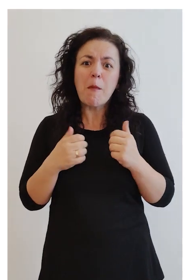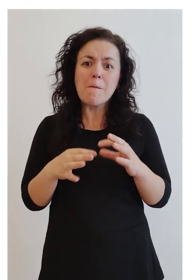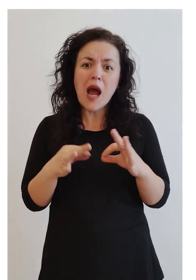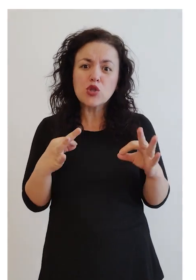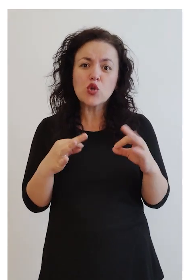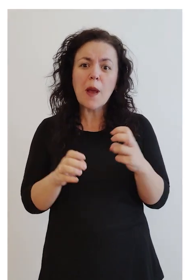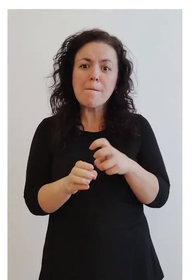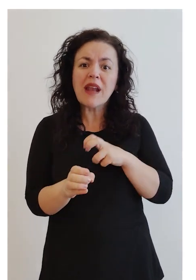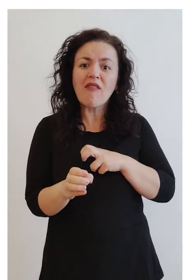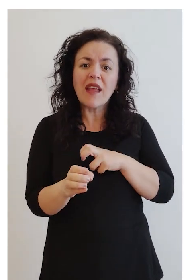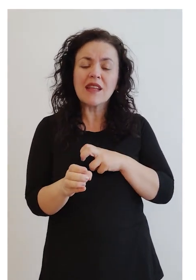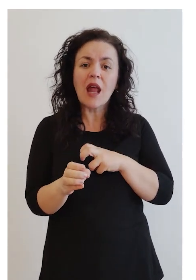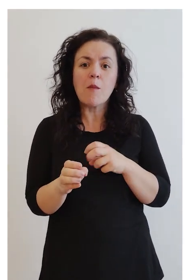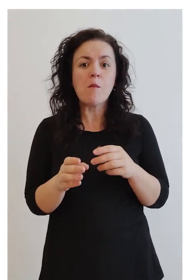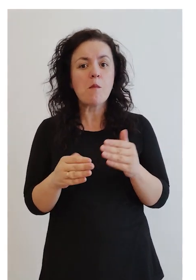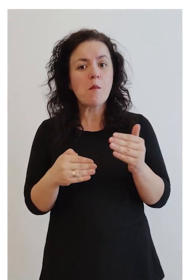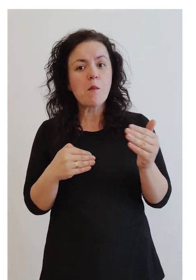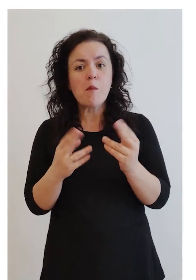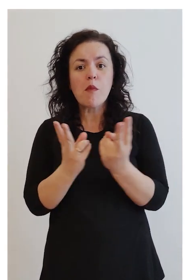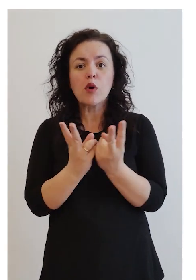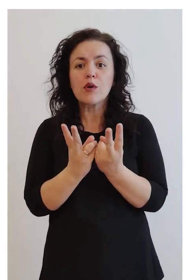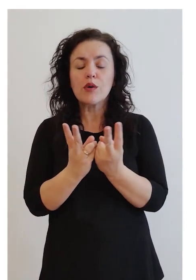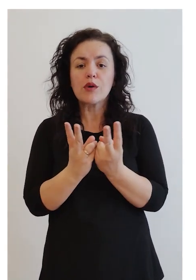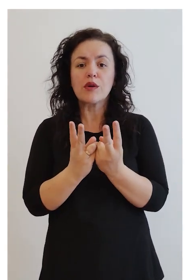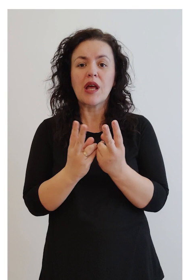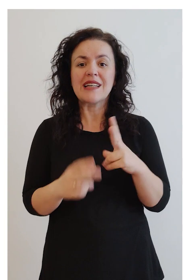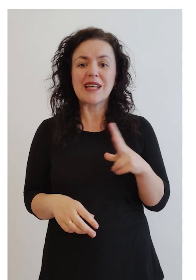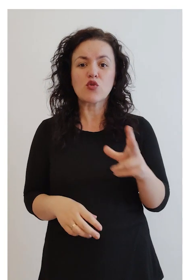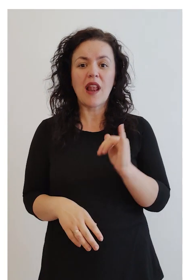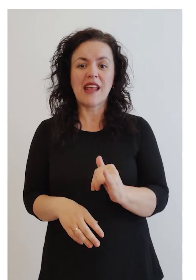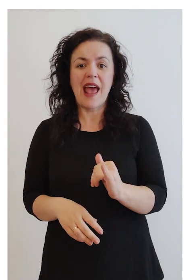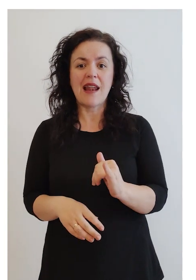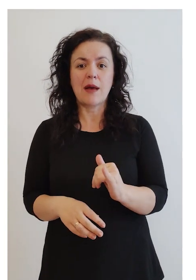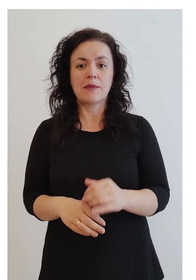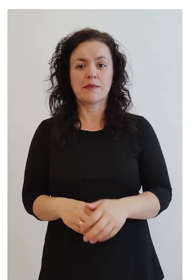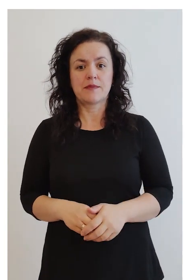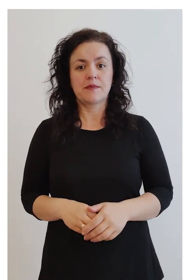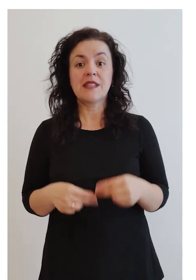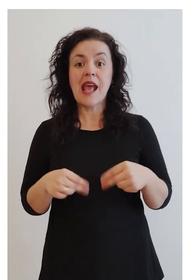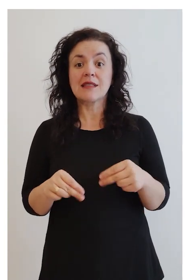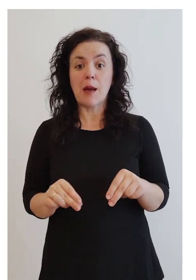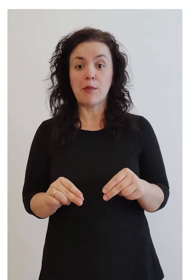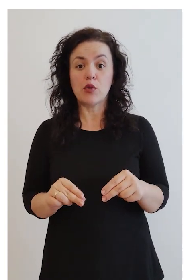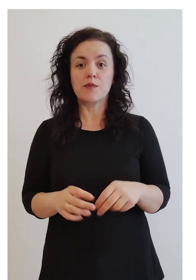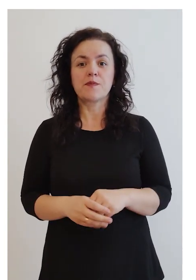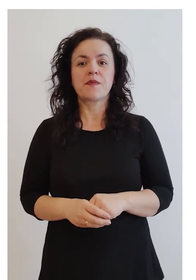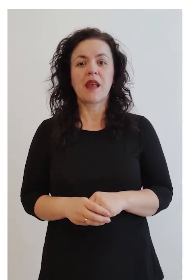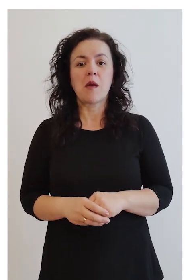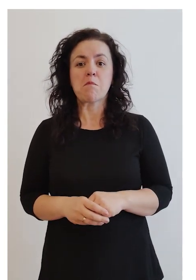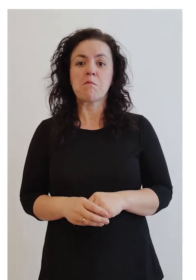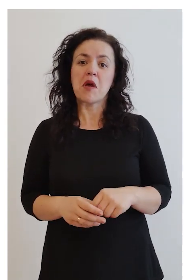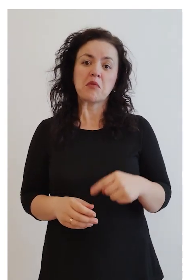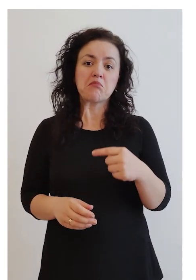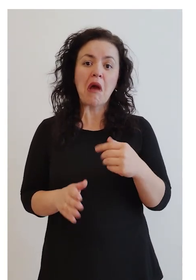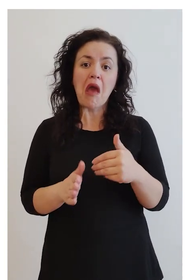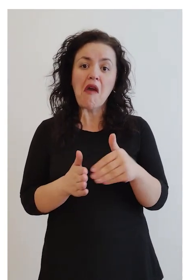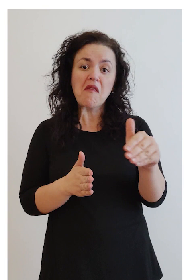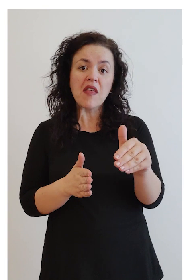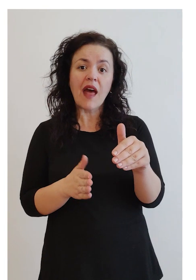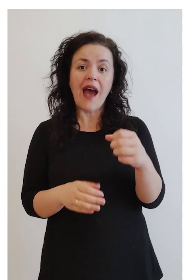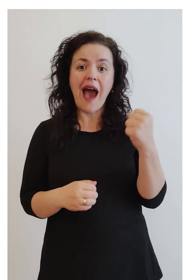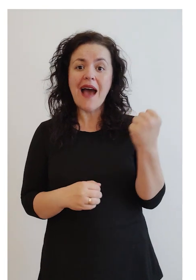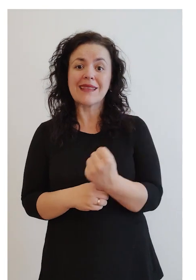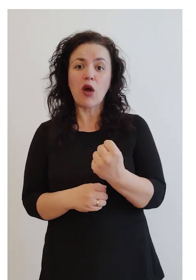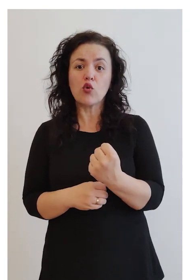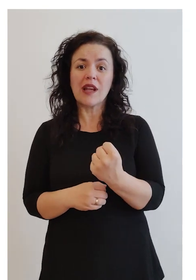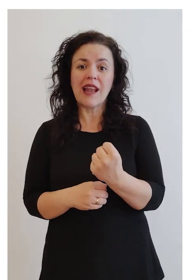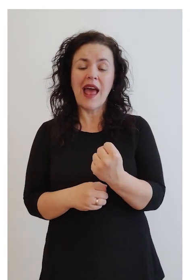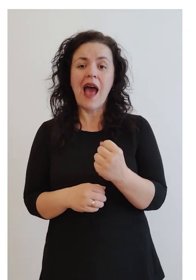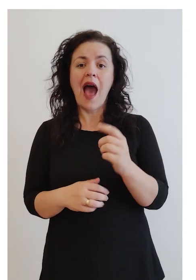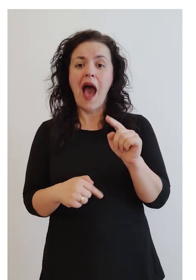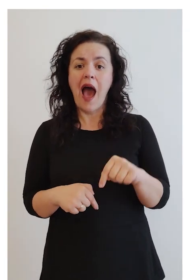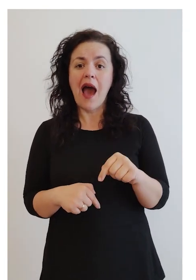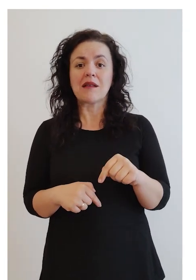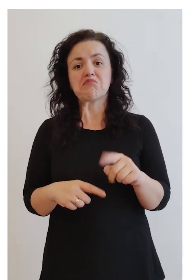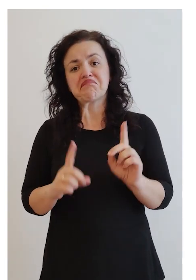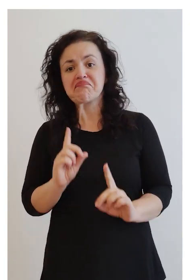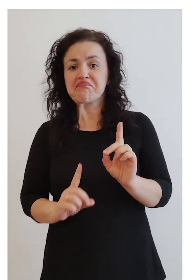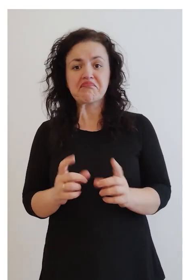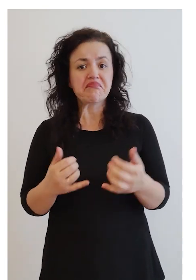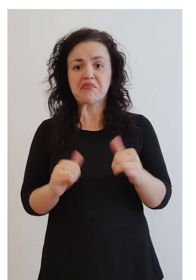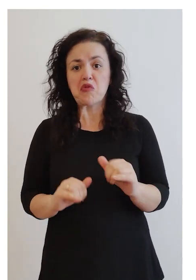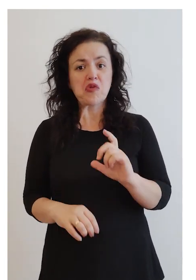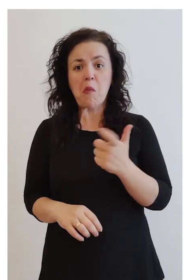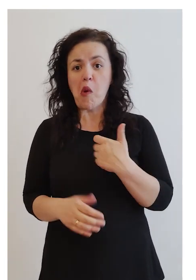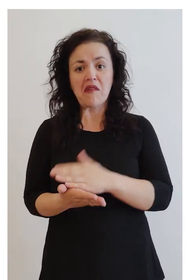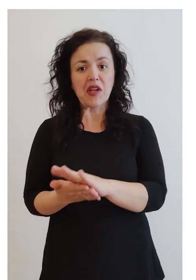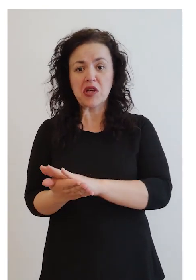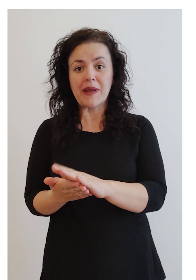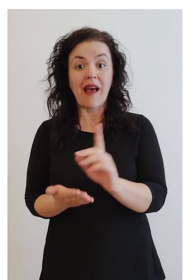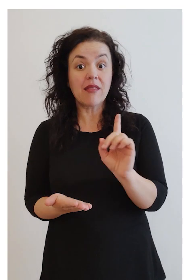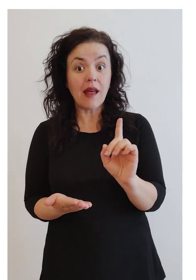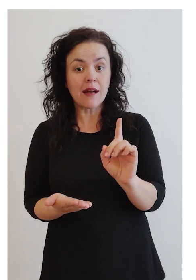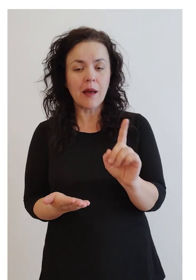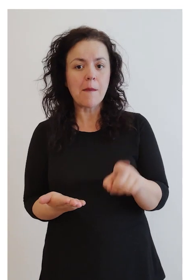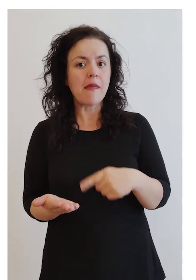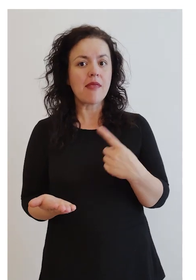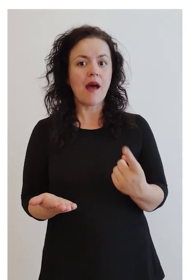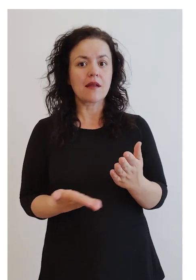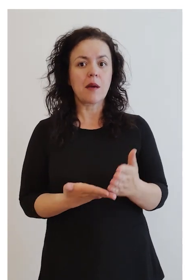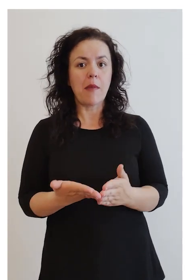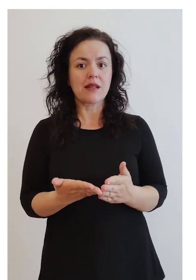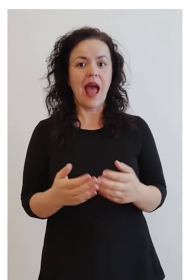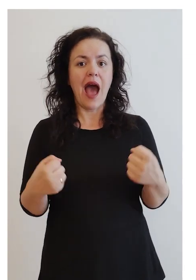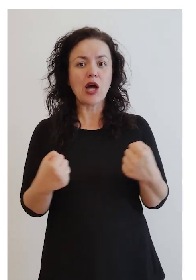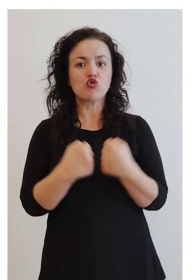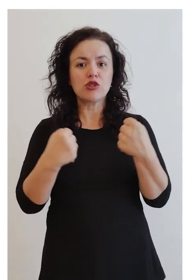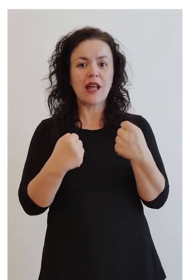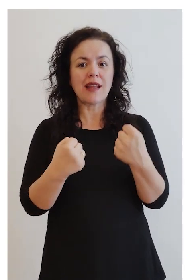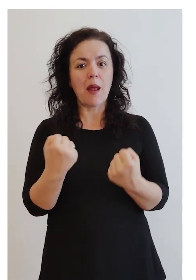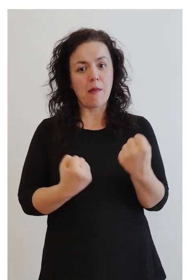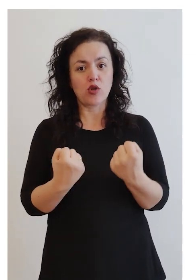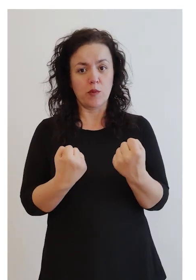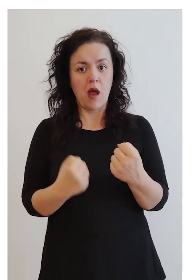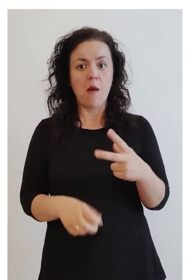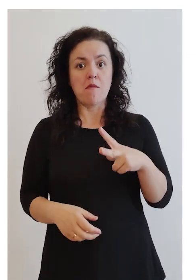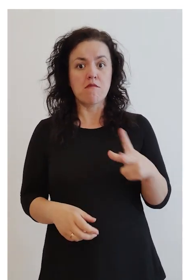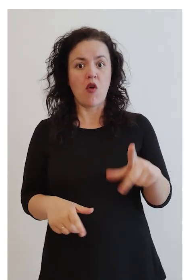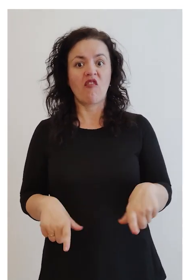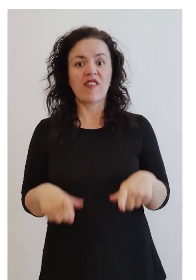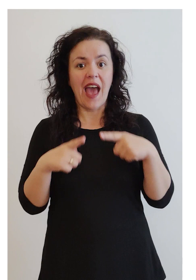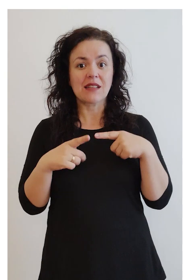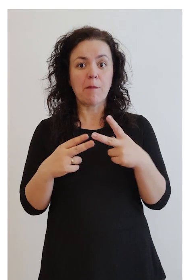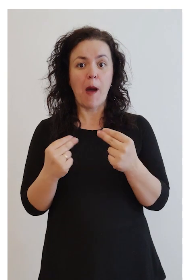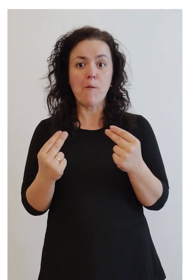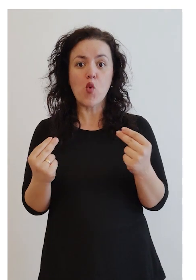De exemplu, pentru a prezice și a evita atacurile teroriste aleatorii nu se poate face nimic, dar, pe de altă parte, accidentele de mașină pun în pericol viața mai multor călători decât o fac actele de terorism din întreaga lume.